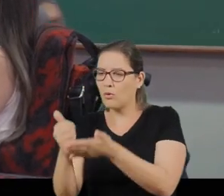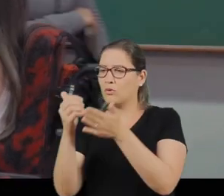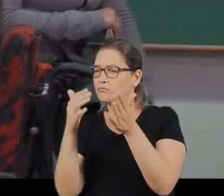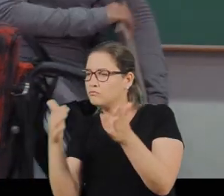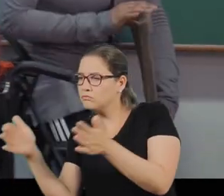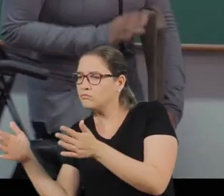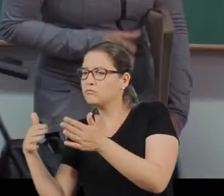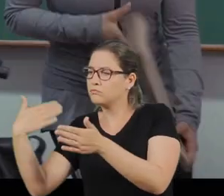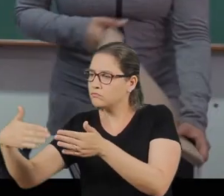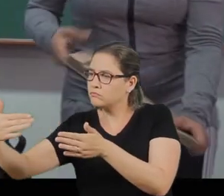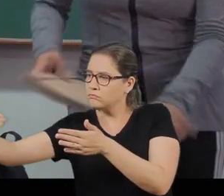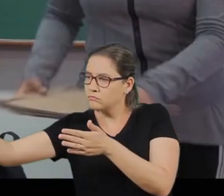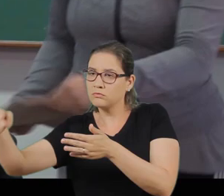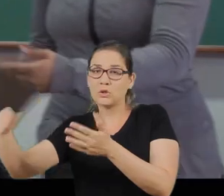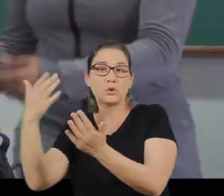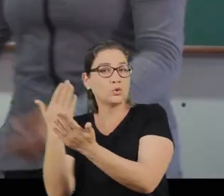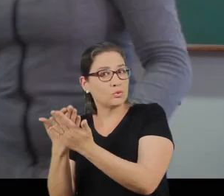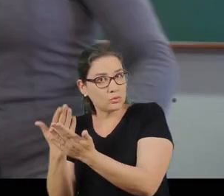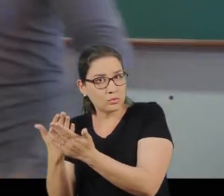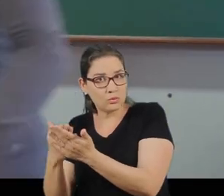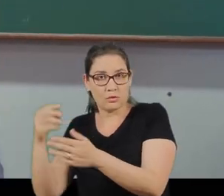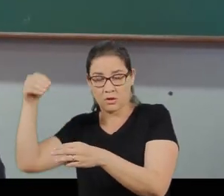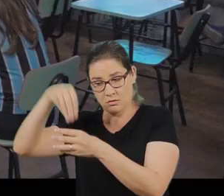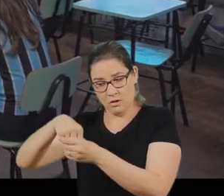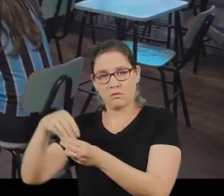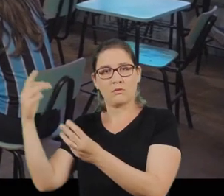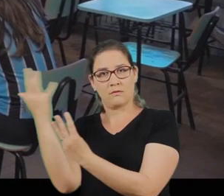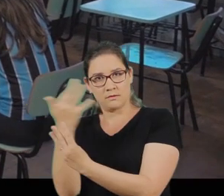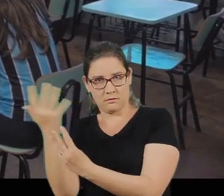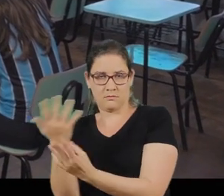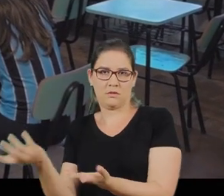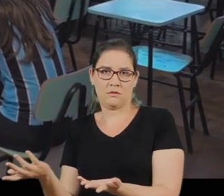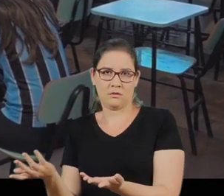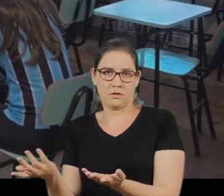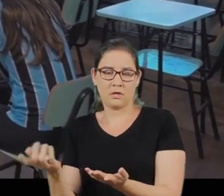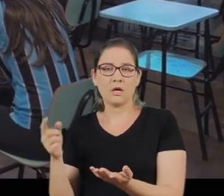estudantes em diferentes momentos da sua trajetória dentro da nossa Universidade,